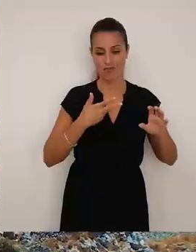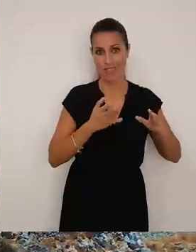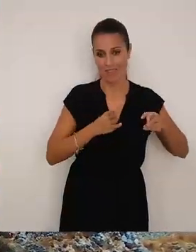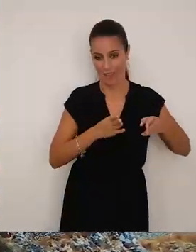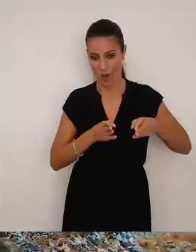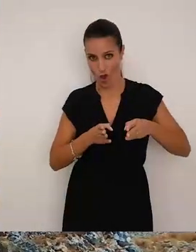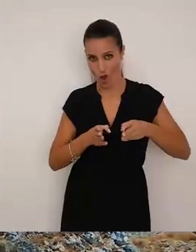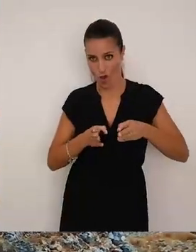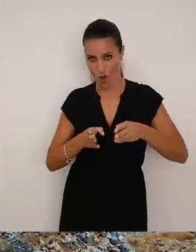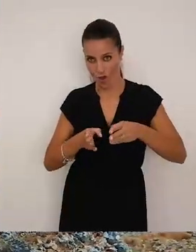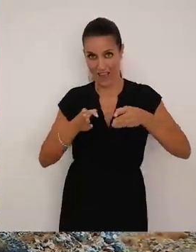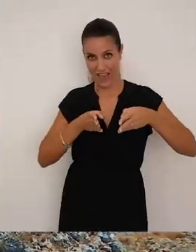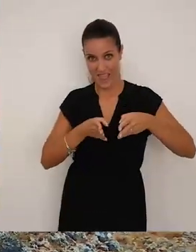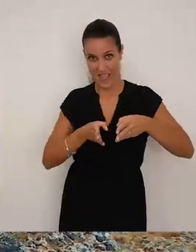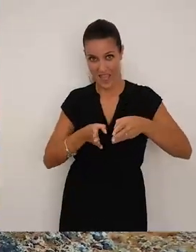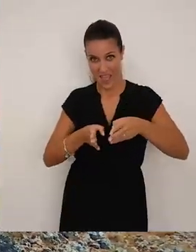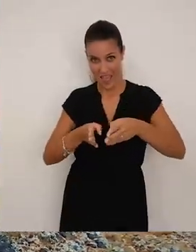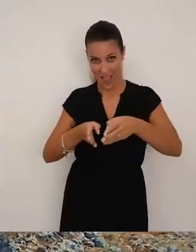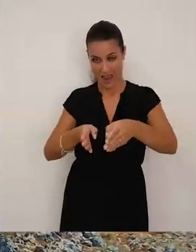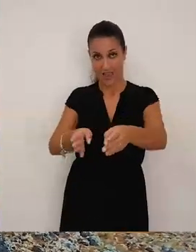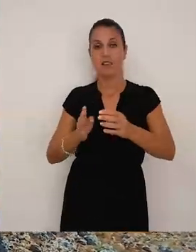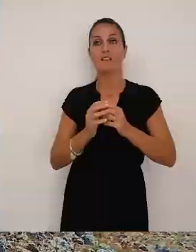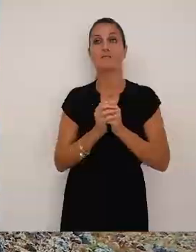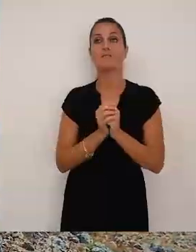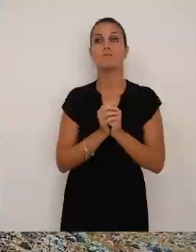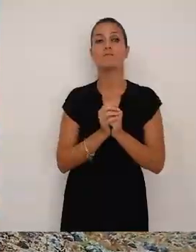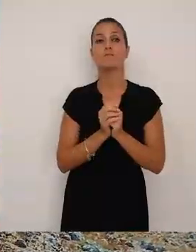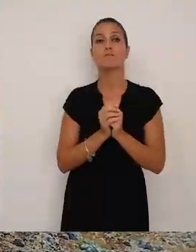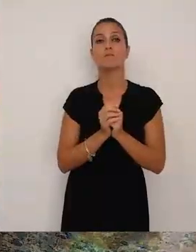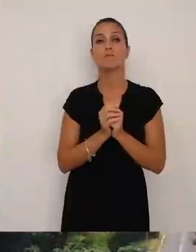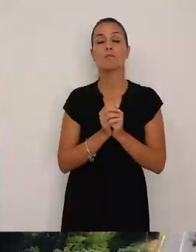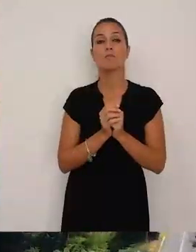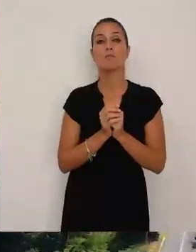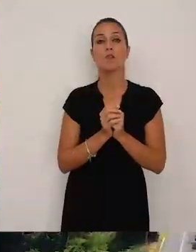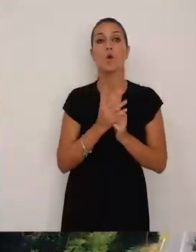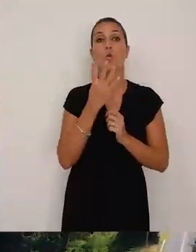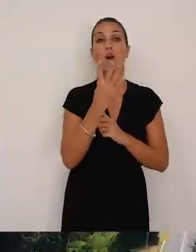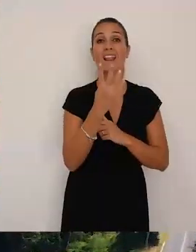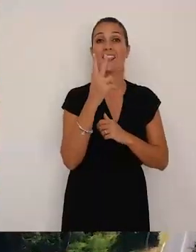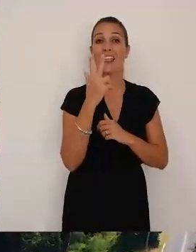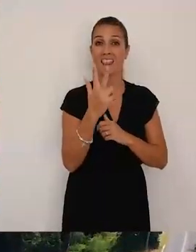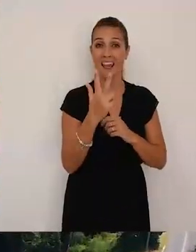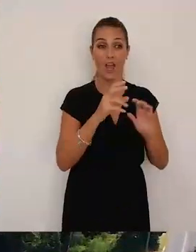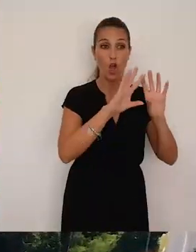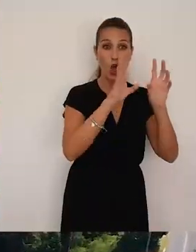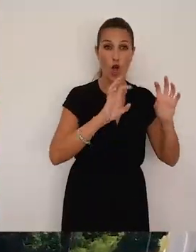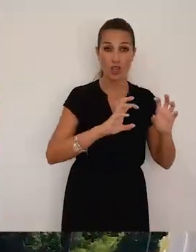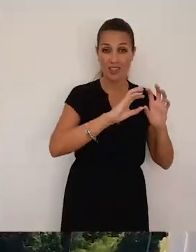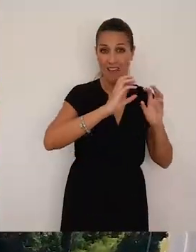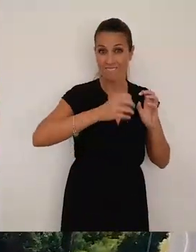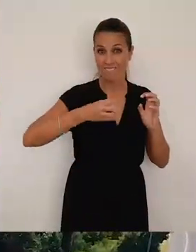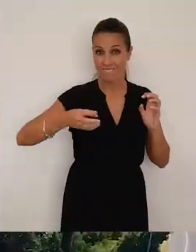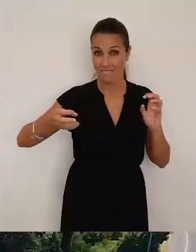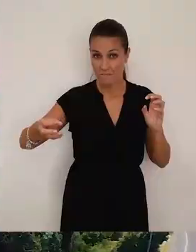il territorio dalla costa in direzione nord. Si contano più di 43 grotte censite, ambienti